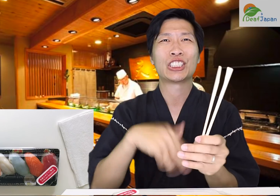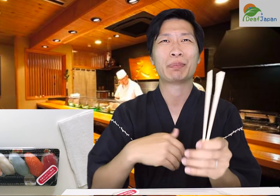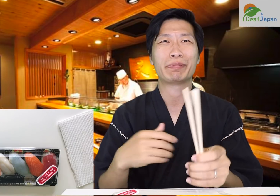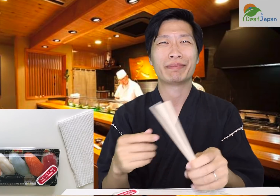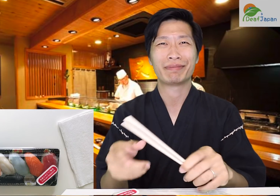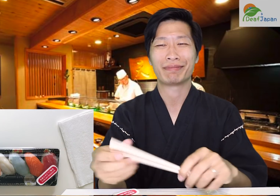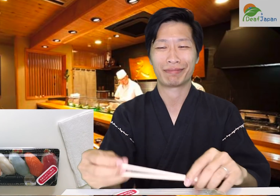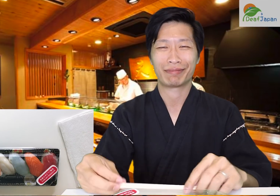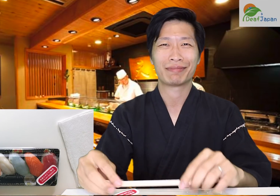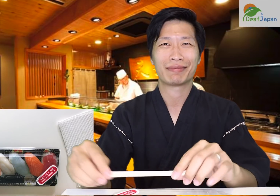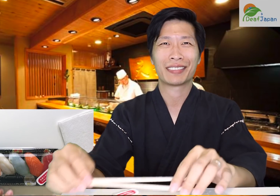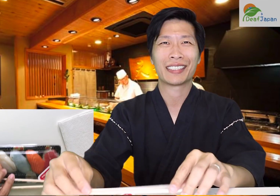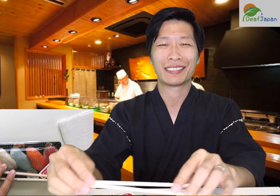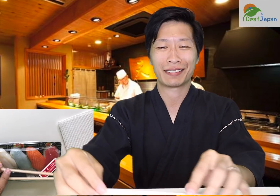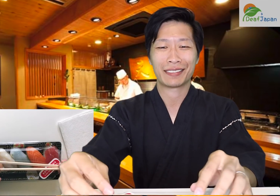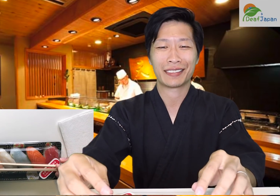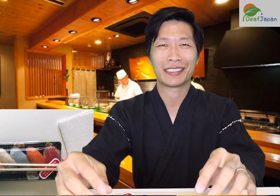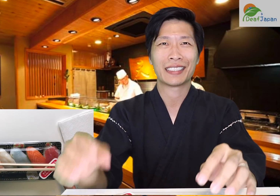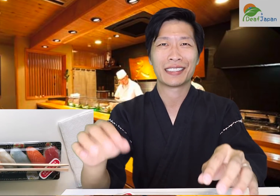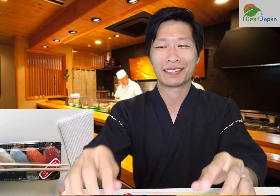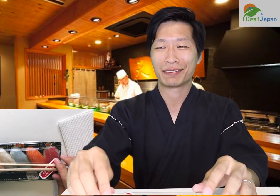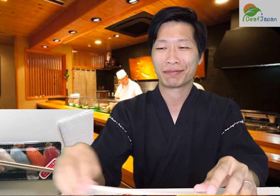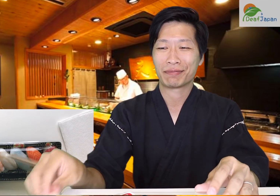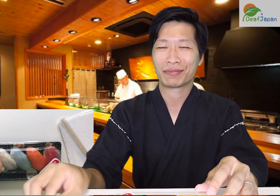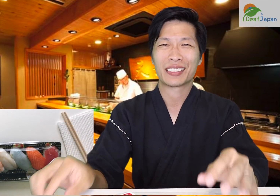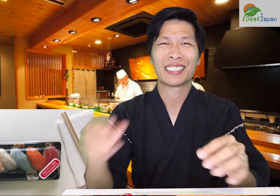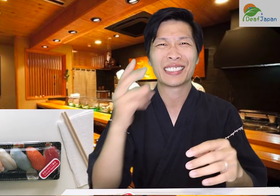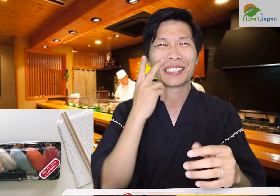Das lässt das Restaurant irgendwie billig aussehen.